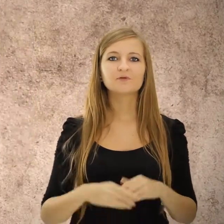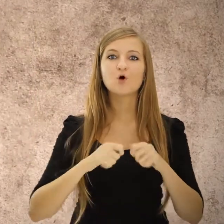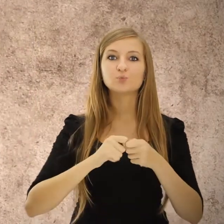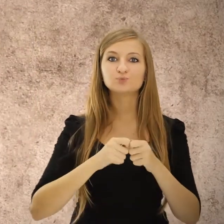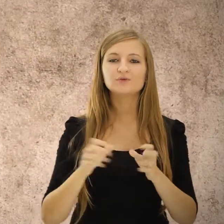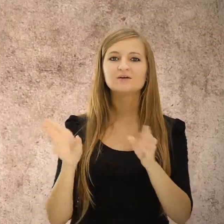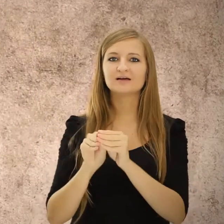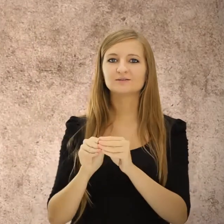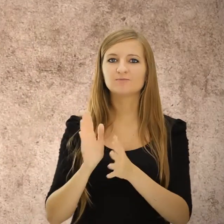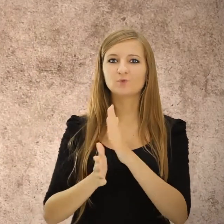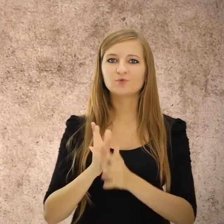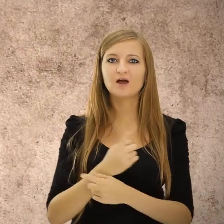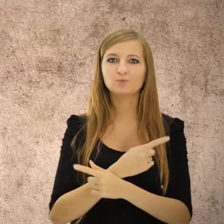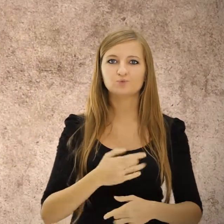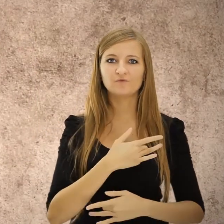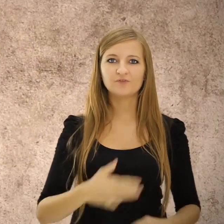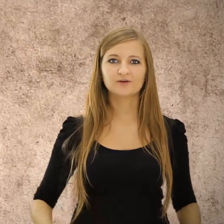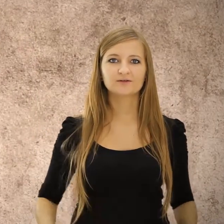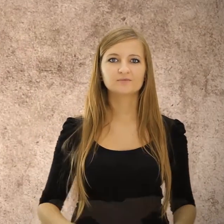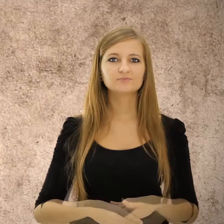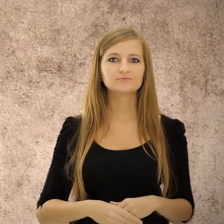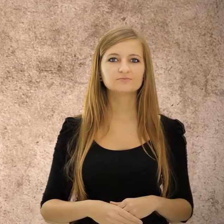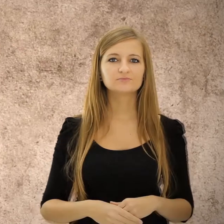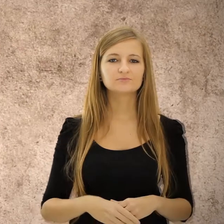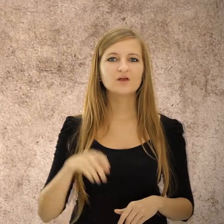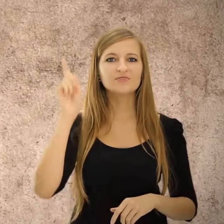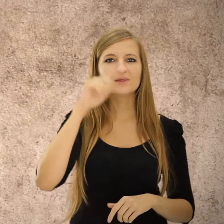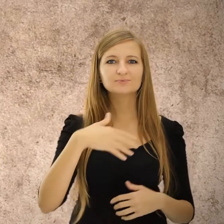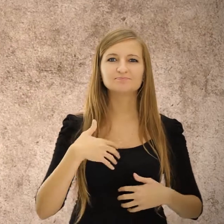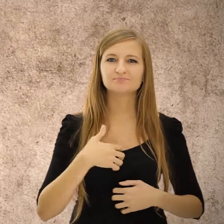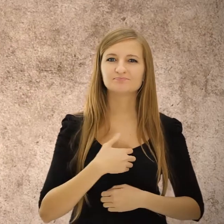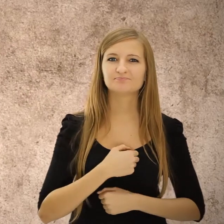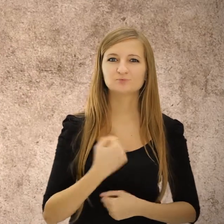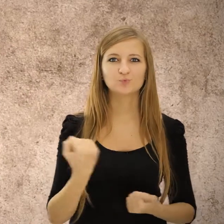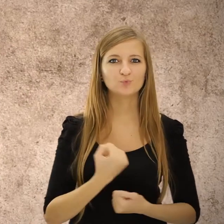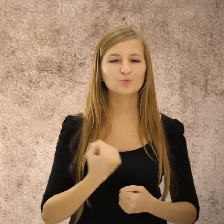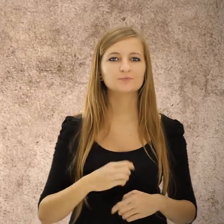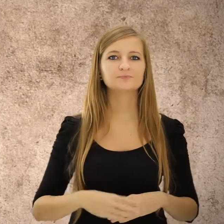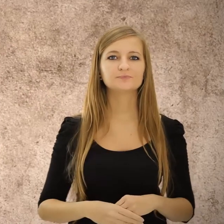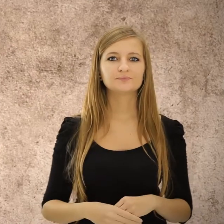zaś w grudniu Austro-Węgrom. To był wielki cios dla Niemiec